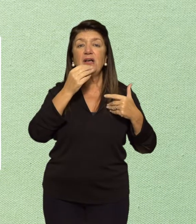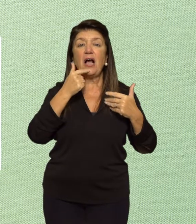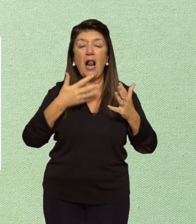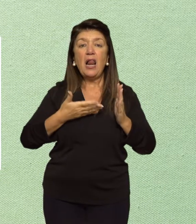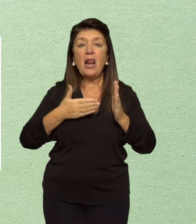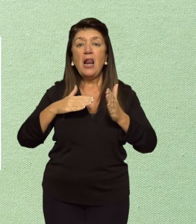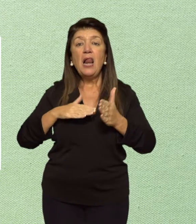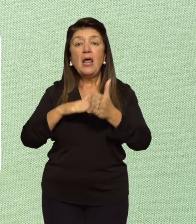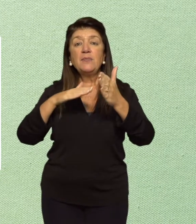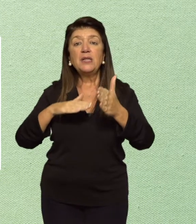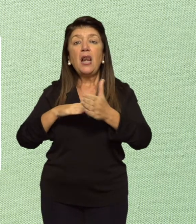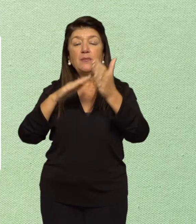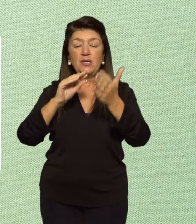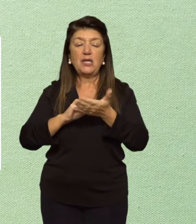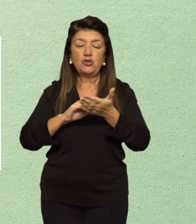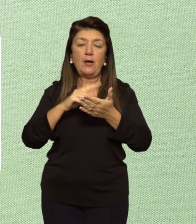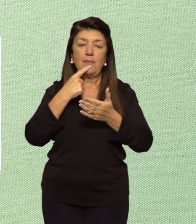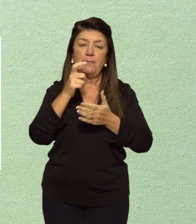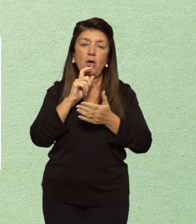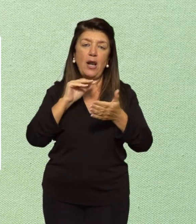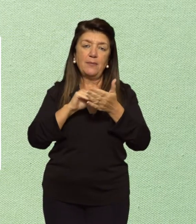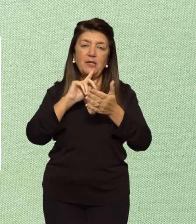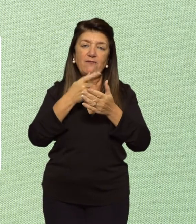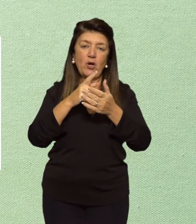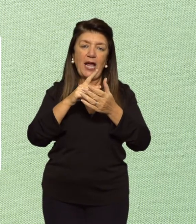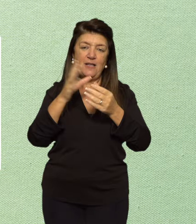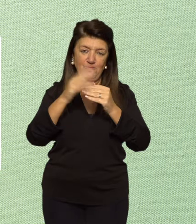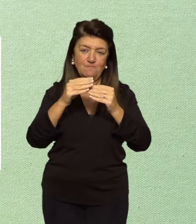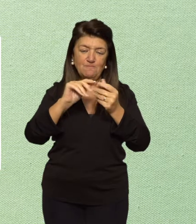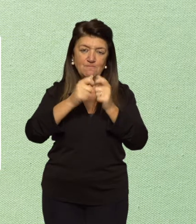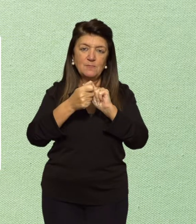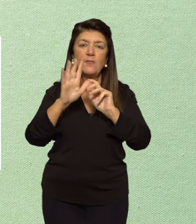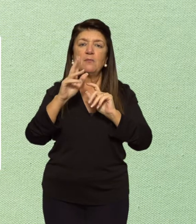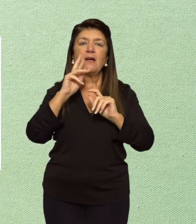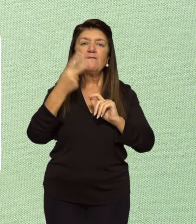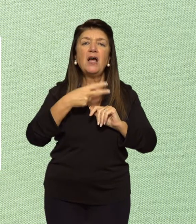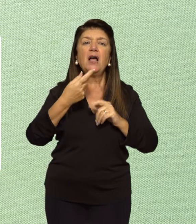anche questo mi piacerebbe poi ridefinirlo perché noi non incontriamo persone con limitazioni, noi